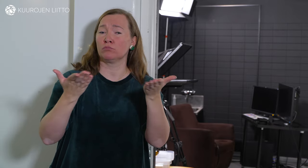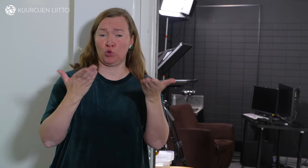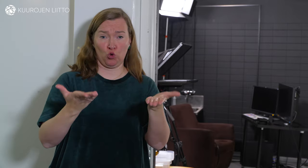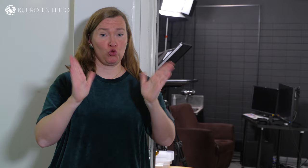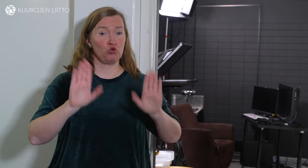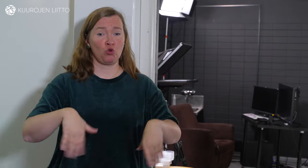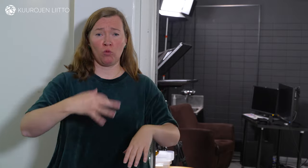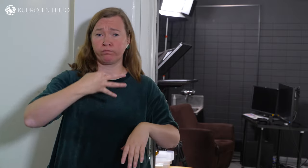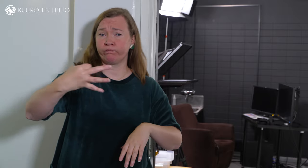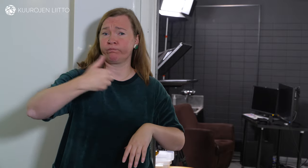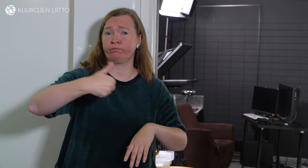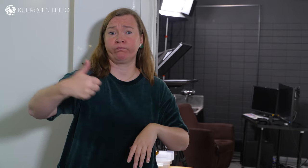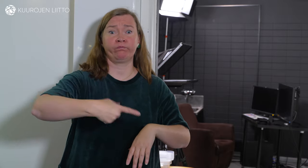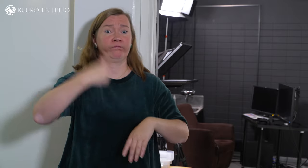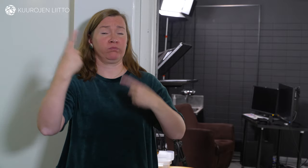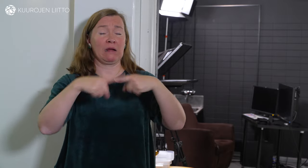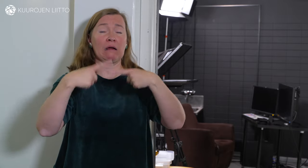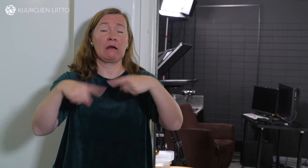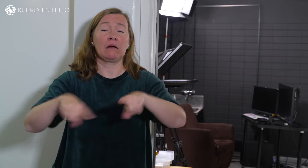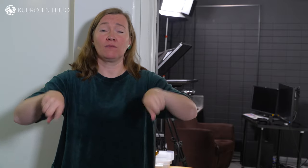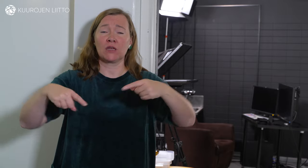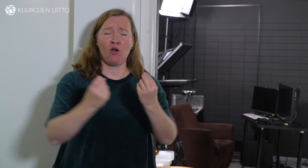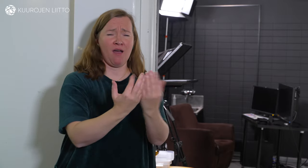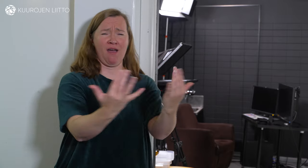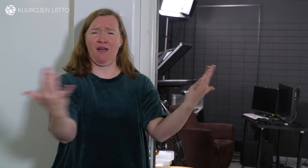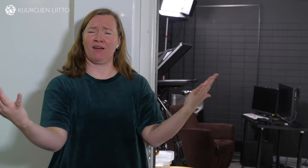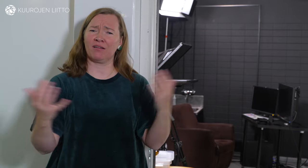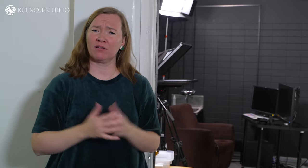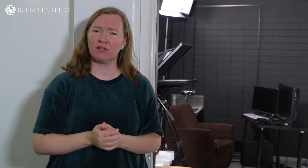ja kirjastossa on satoja eri videoita.